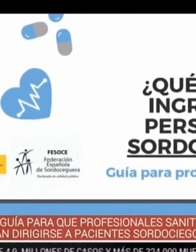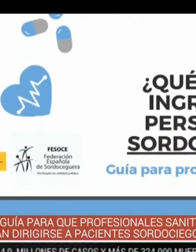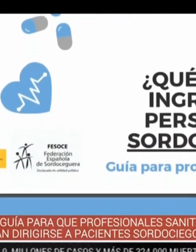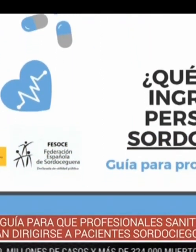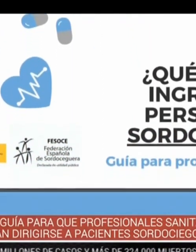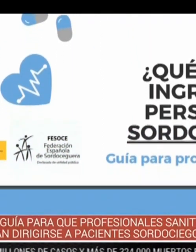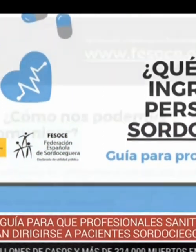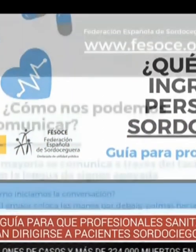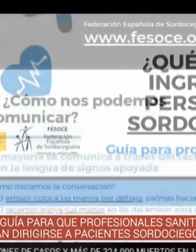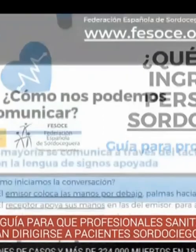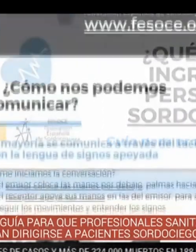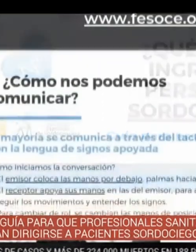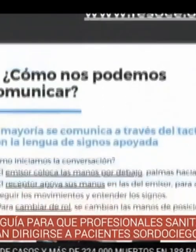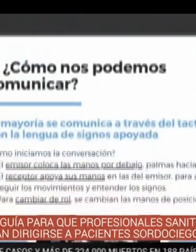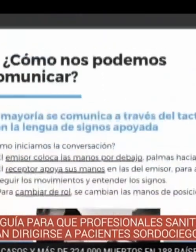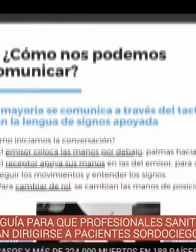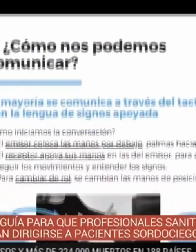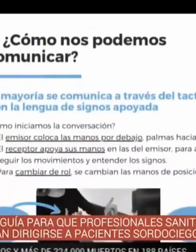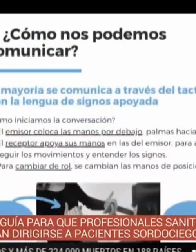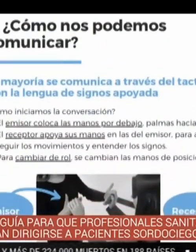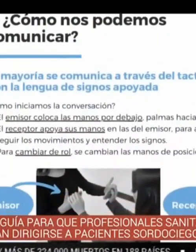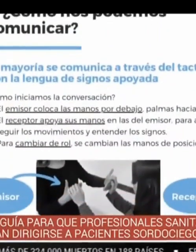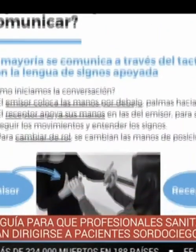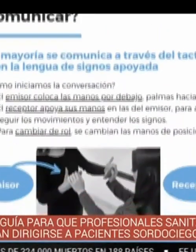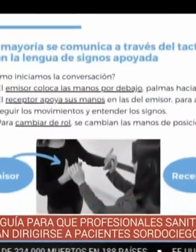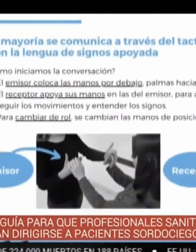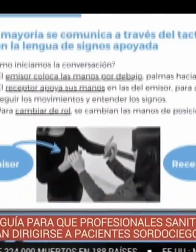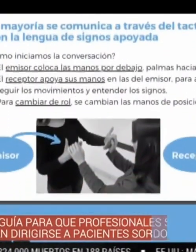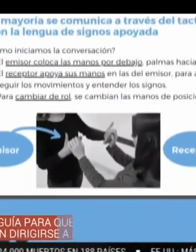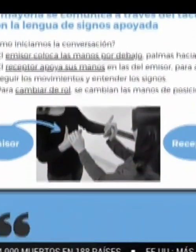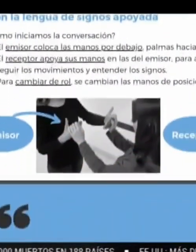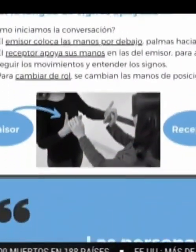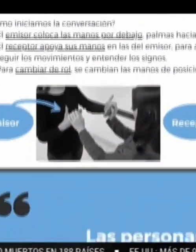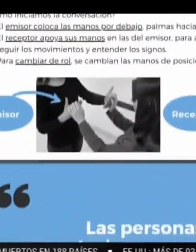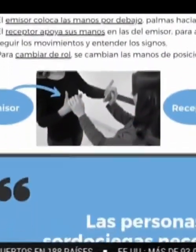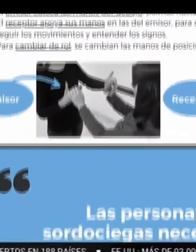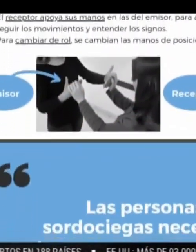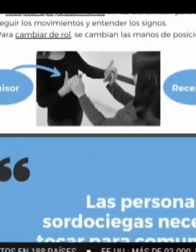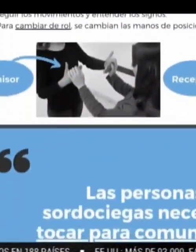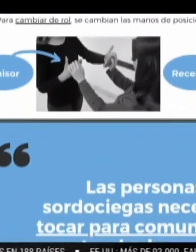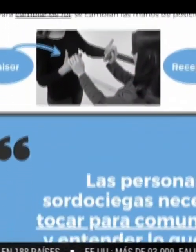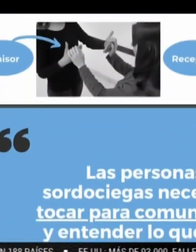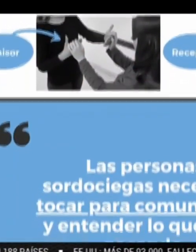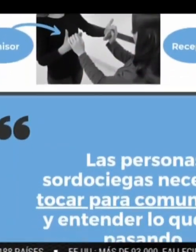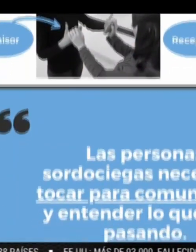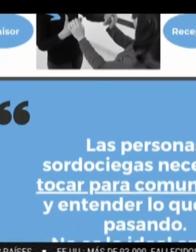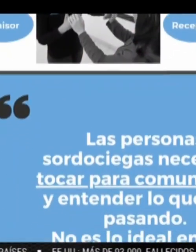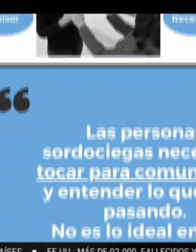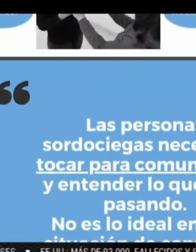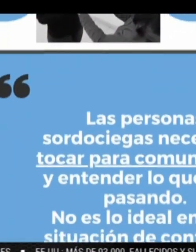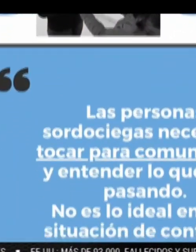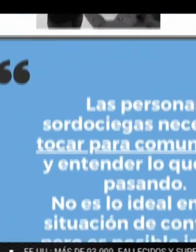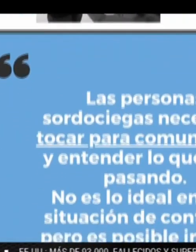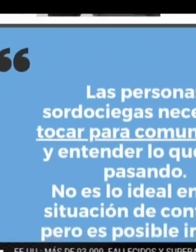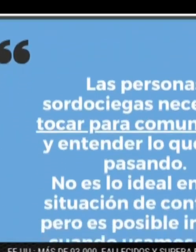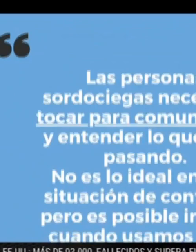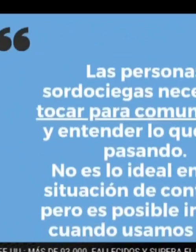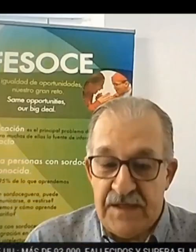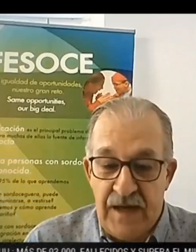ha creado la guía ¿Qué hacer si ingresa una persona con sordoceguera? ¿Qué puede encontrar un profesional sanitario en la guía?